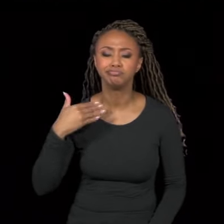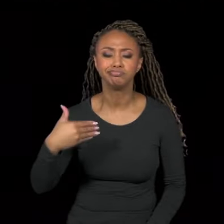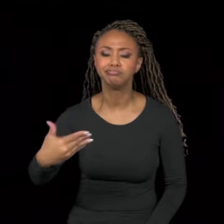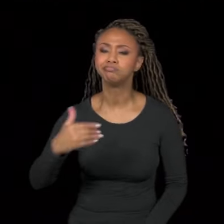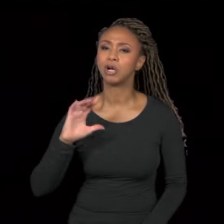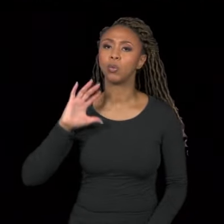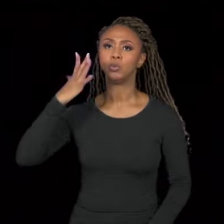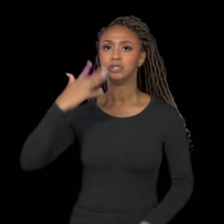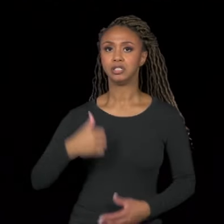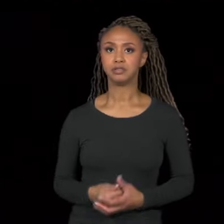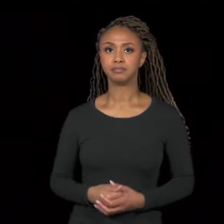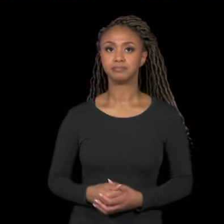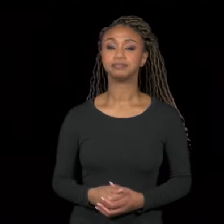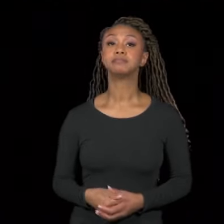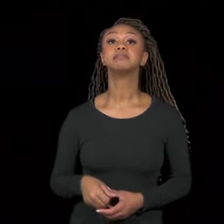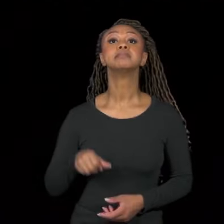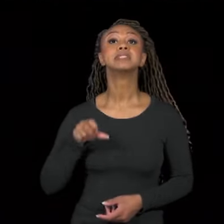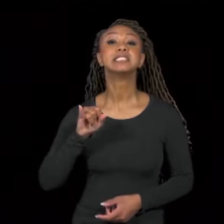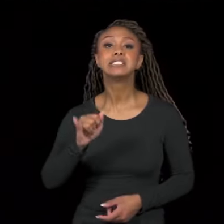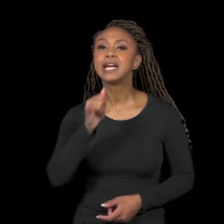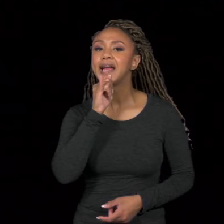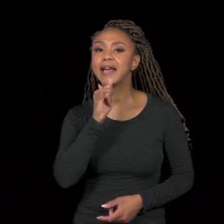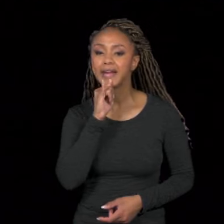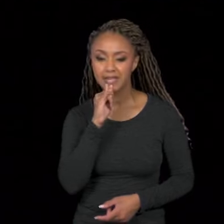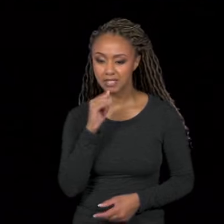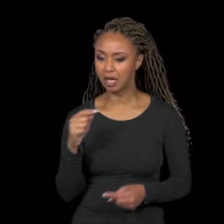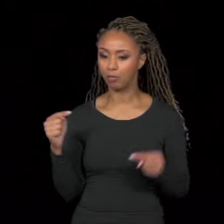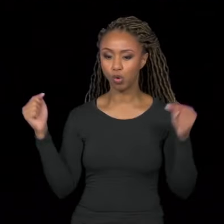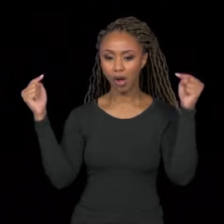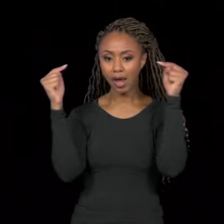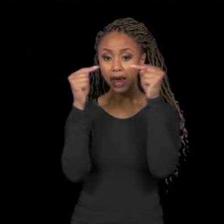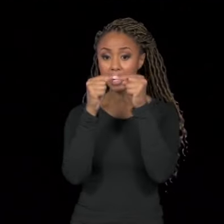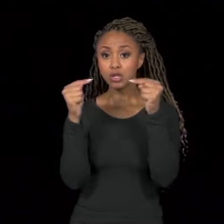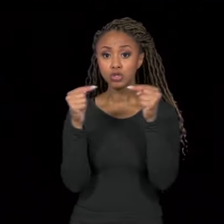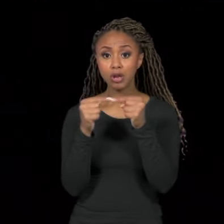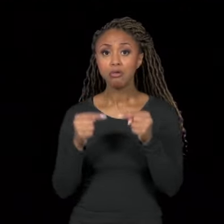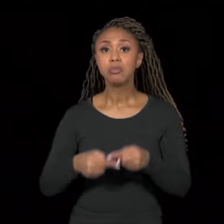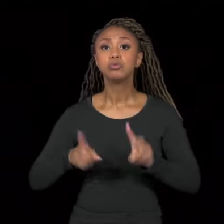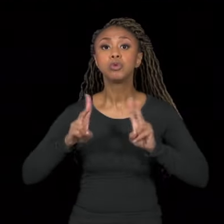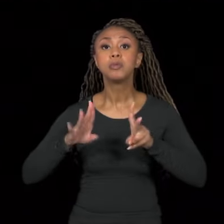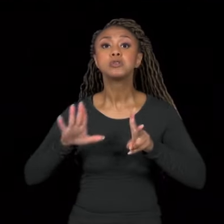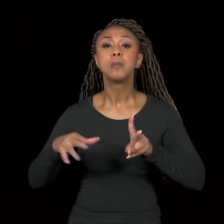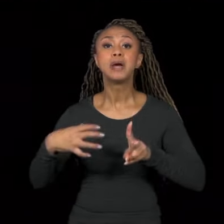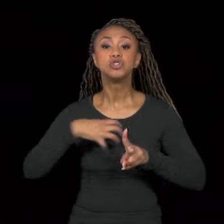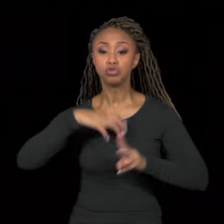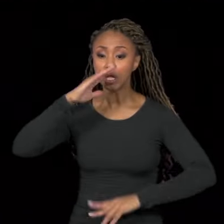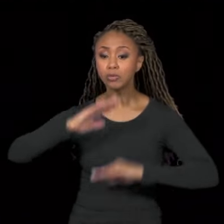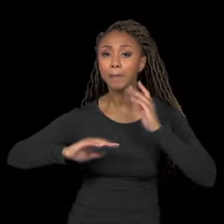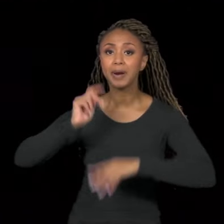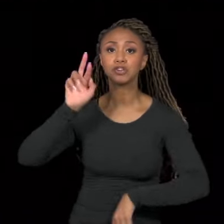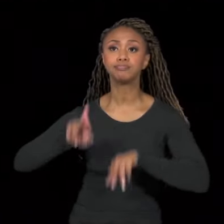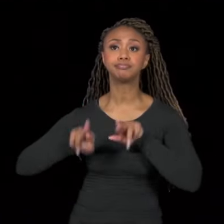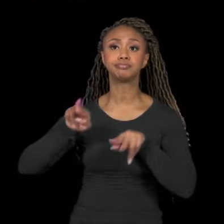RELACIONAMENTO, ASSUMINDO PAPÉIS DIFERENTES. OU SEJA, É QUANDO UM TIPO ENTIDADE SE RELACIONA COM